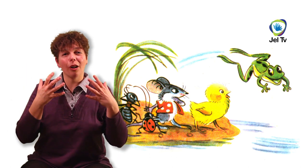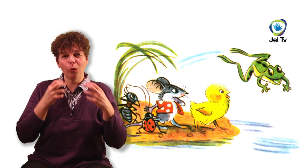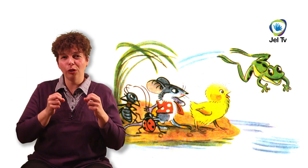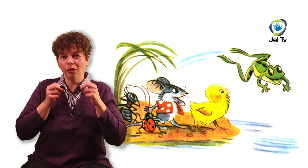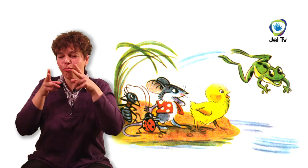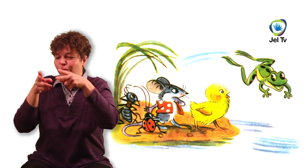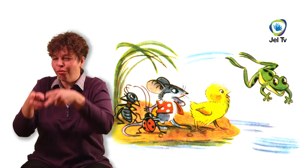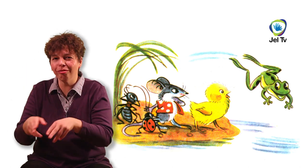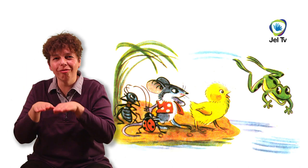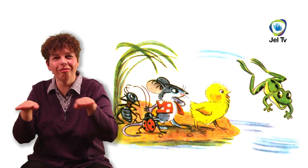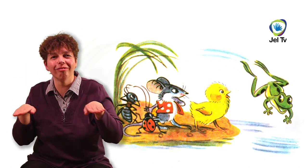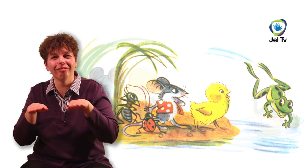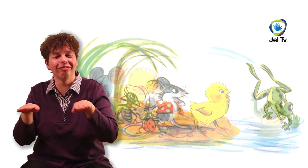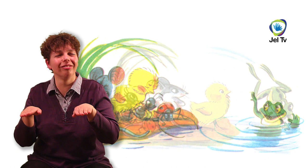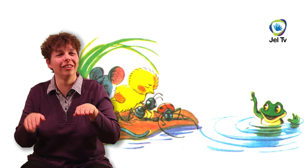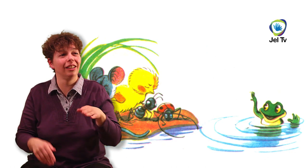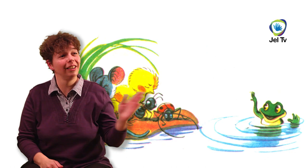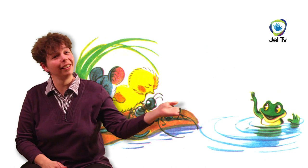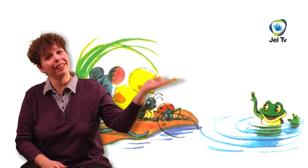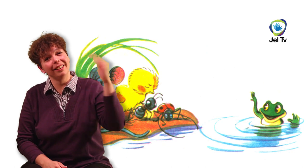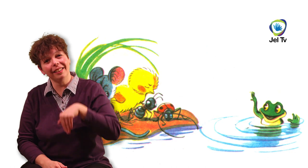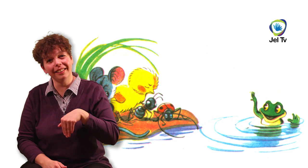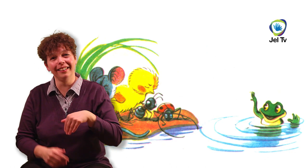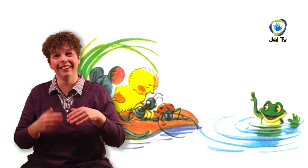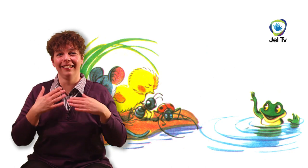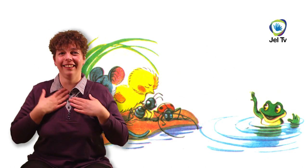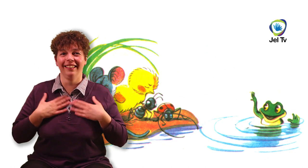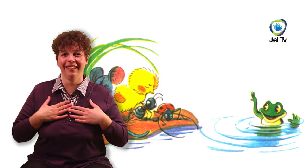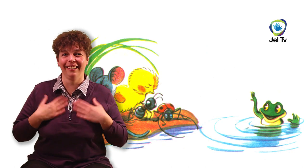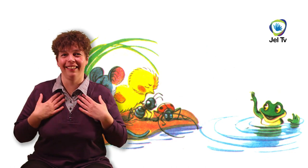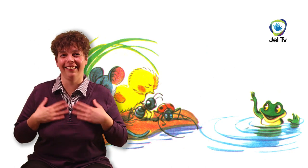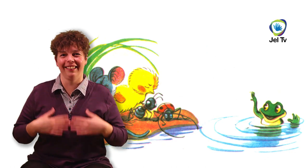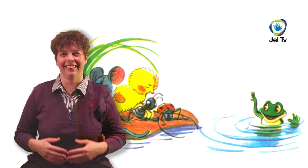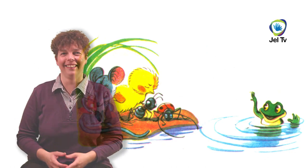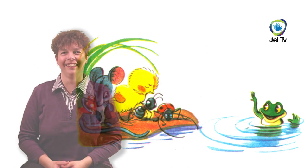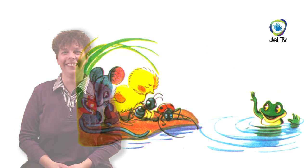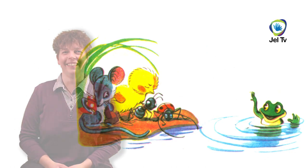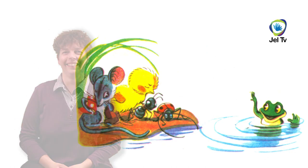Fürödjünk meg!- brekegte Brekus, és beugrott a vízbe.